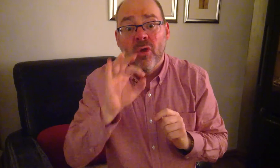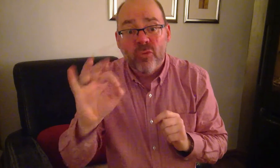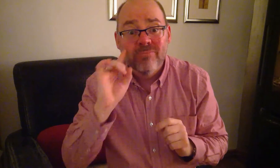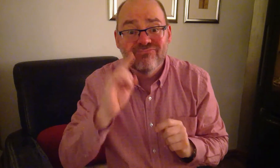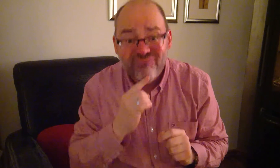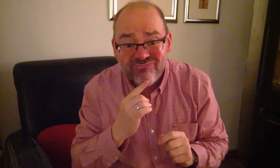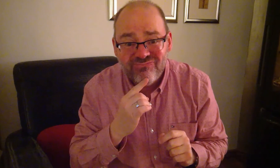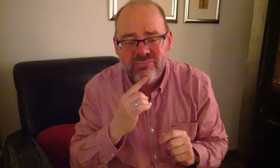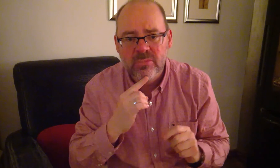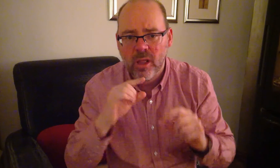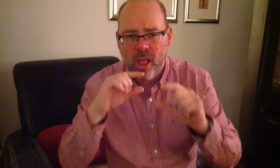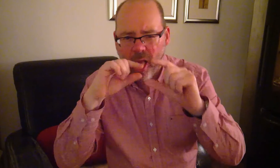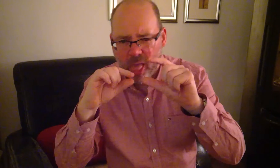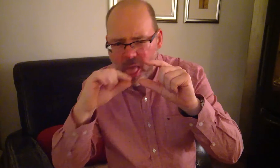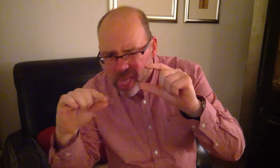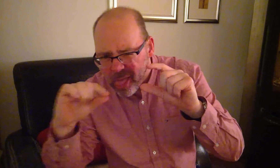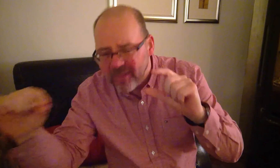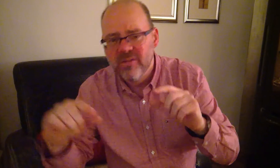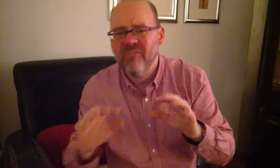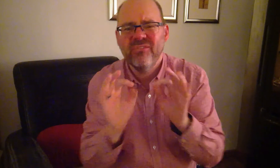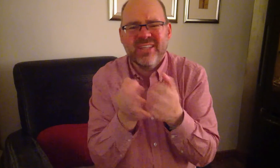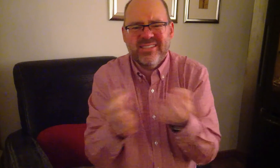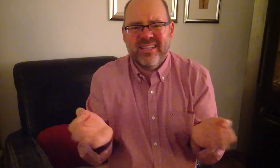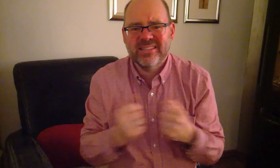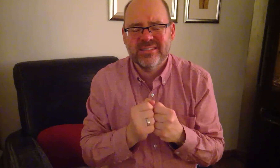Und für Gehörlose war es noch viel weniger. Fast nichts sozusagen.